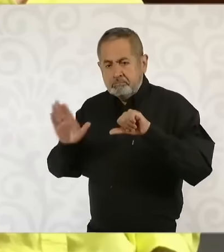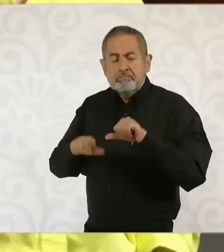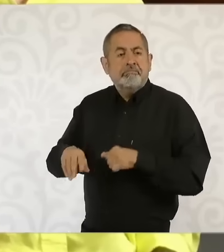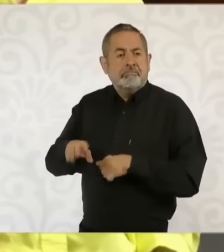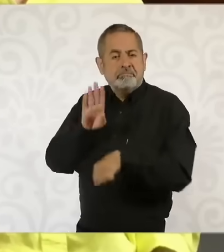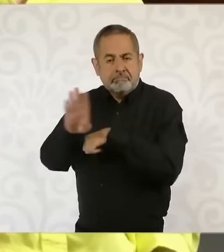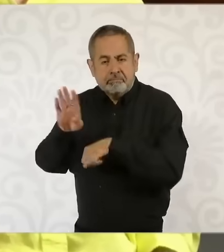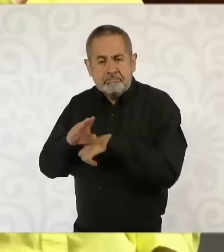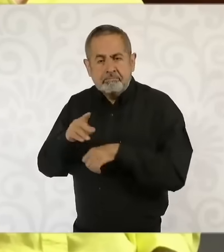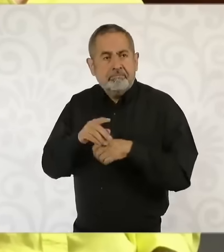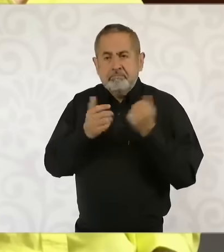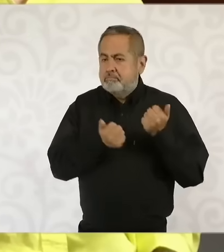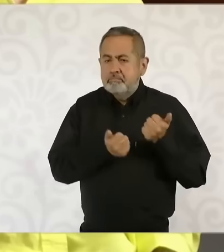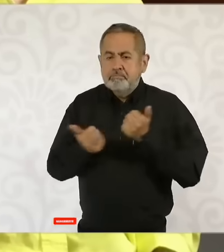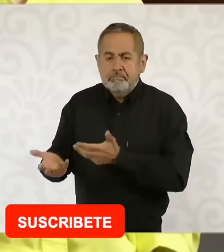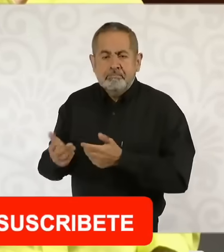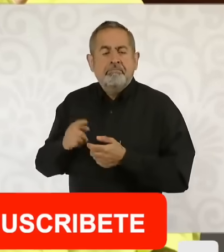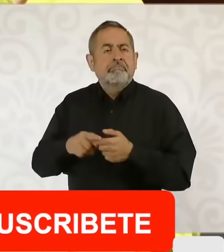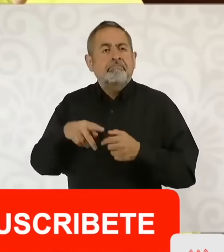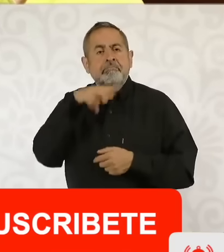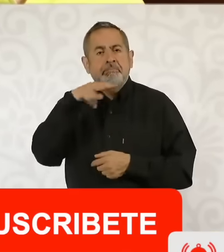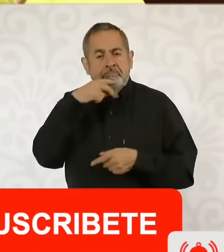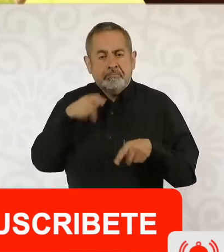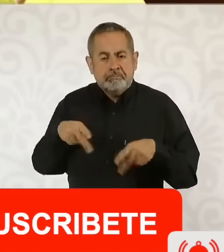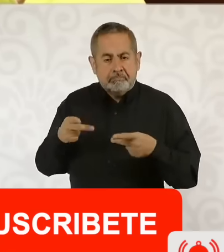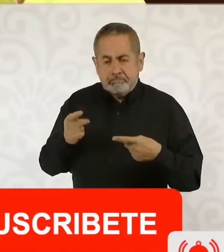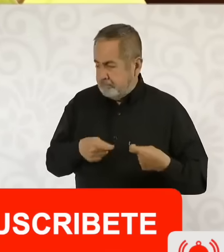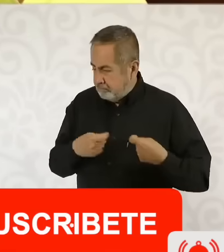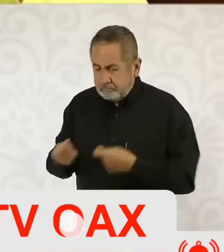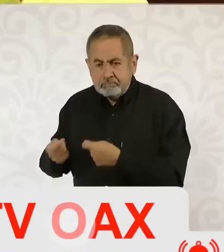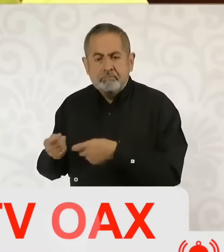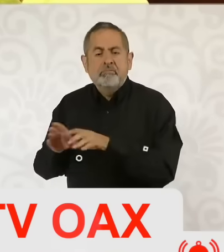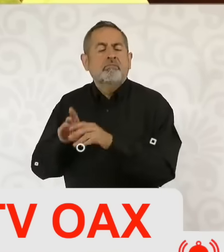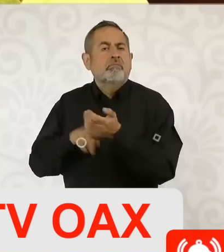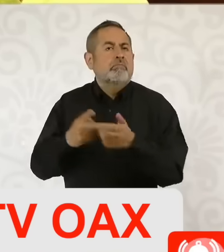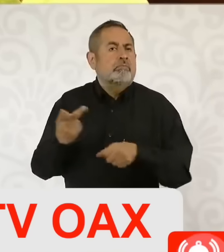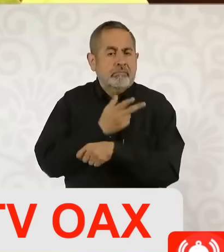si se abordó o si es fue por afuera y pues hablar un poco sobre la visita que al parecer entonces